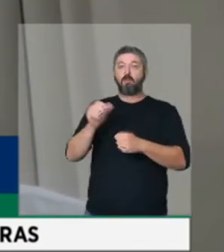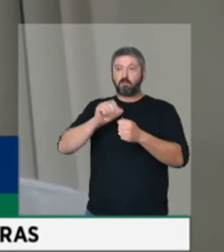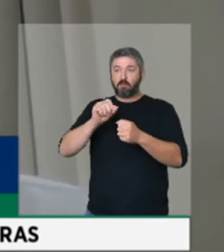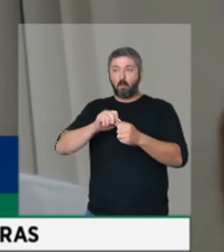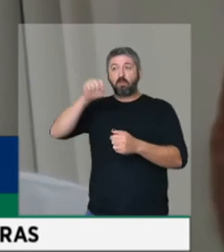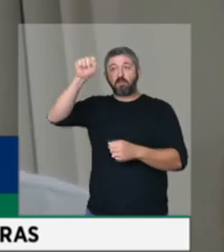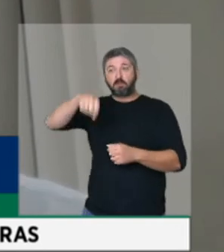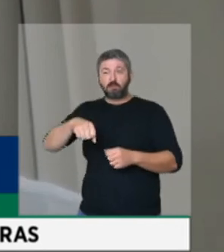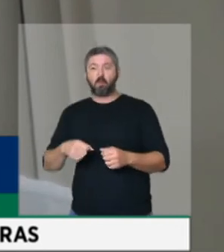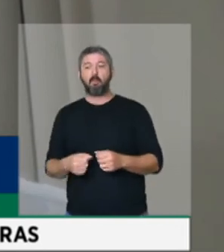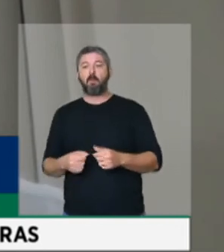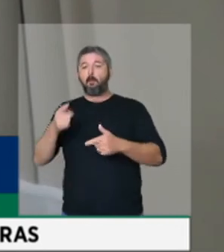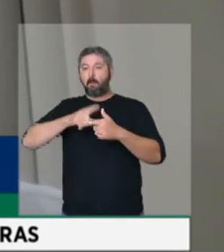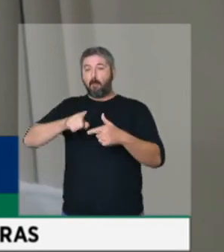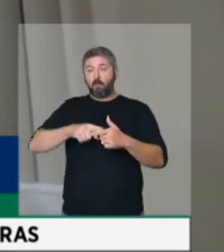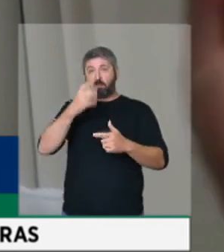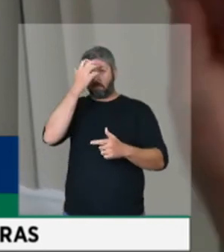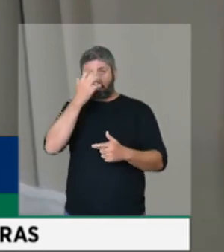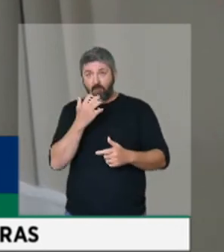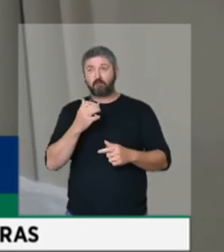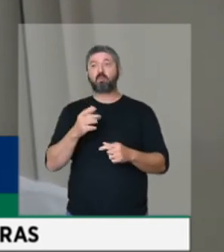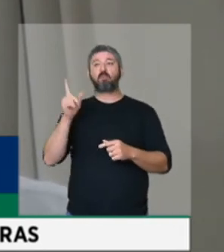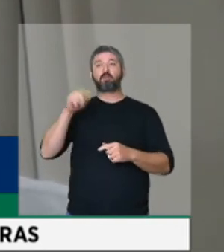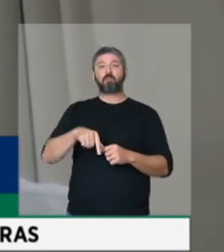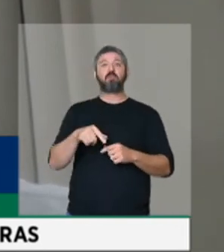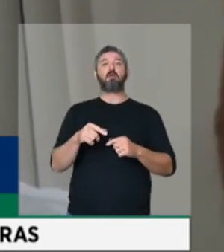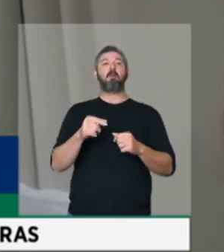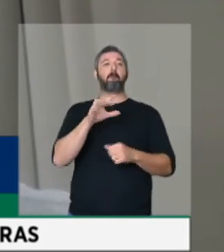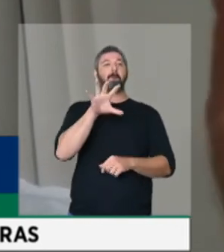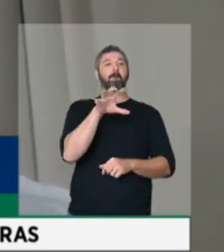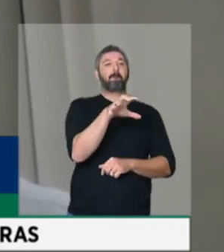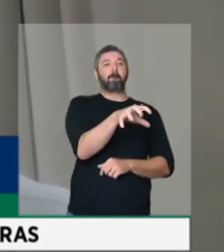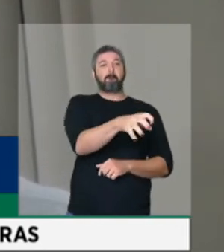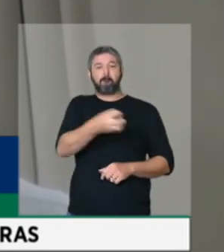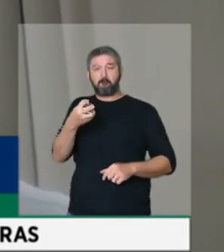DISTRIBUIDORAS DE ENERGIA ELÉTRICA DO BRASIL. TARIFAÇO E APAGÃO. VAMOS DIZER AS